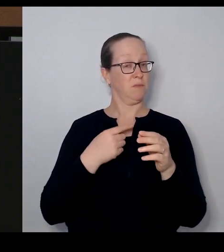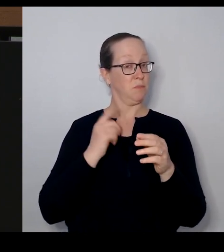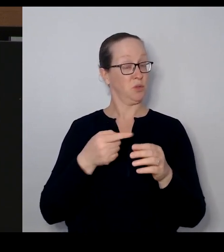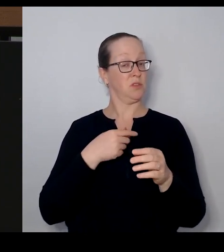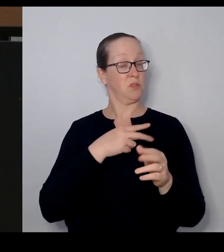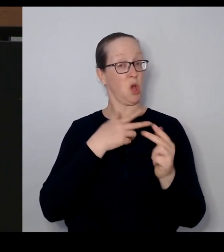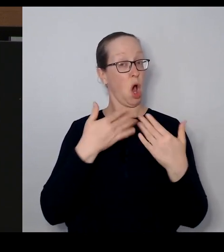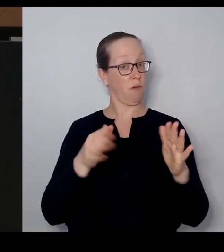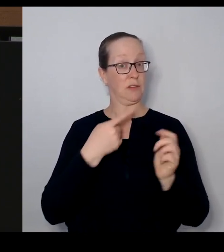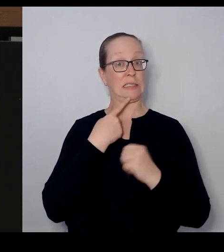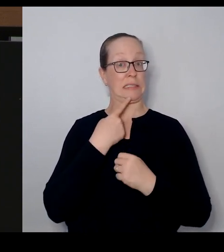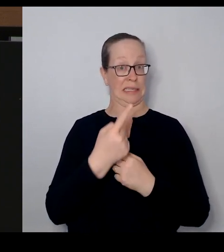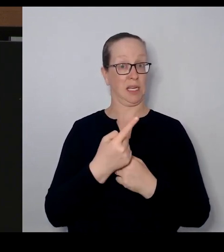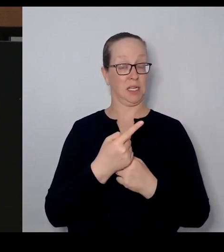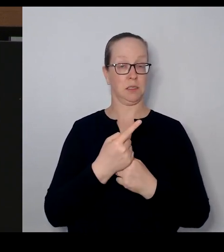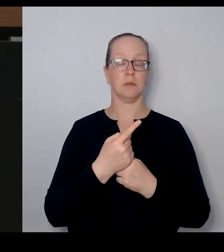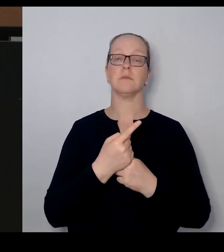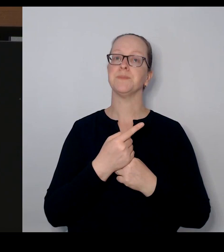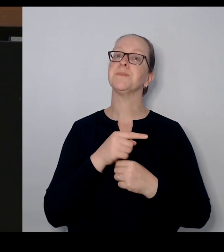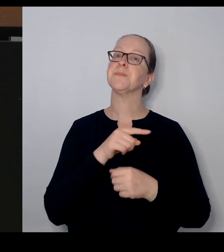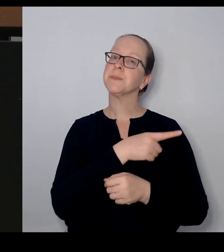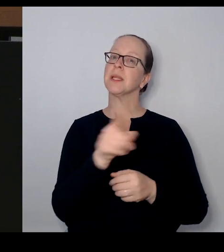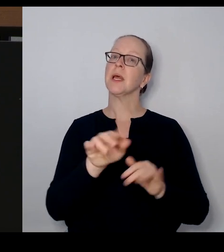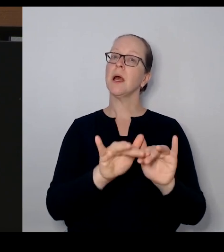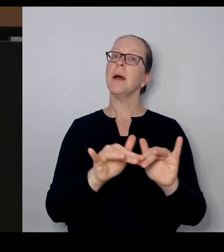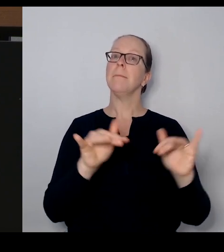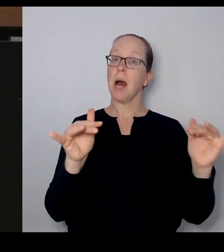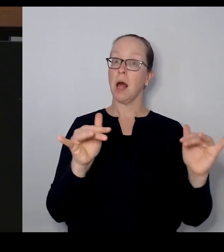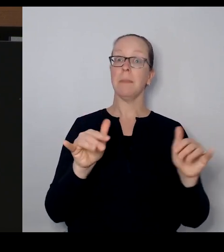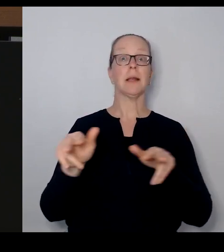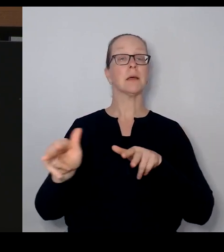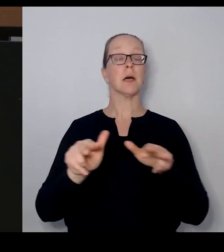Diskussion mit einer unabhängigen Prüfin stanz so führen.